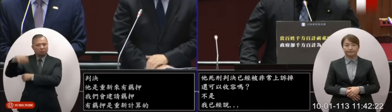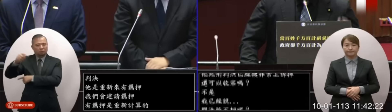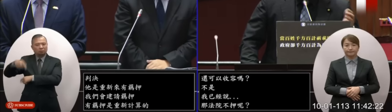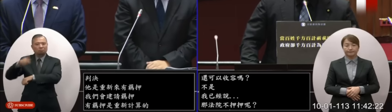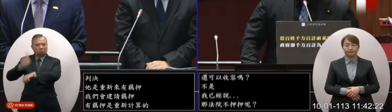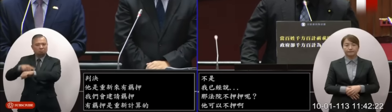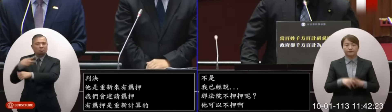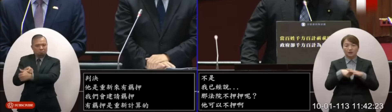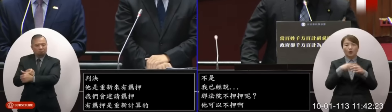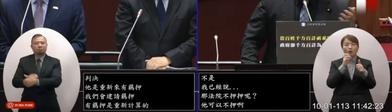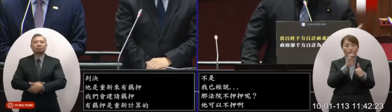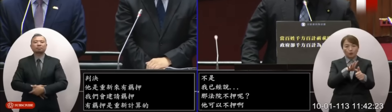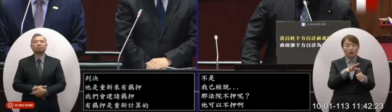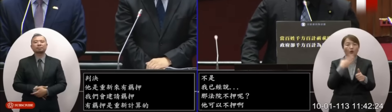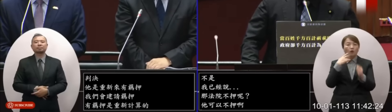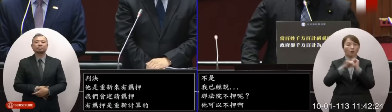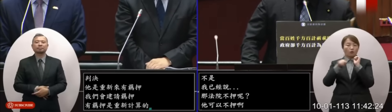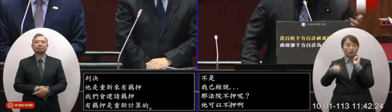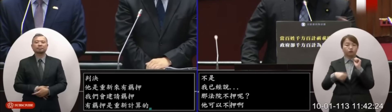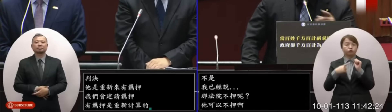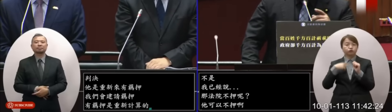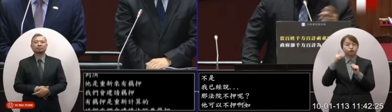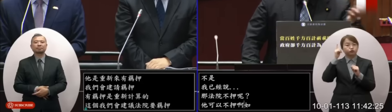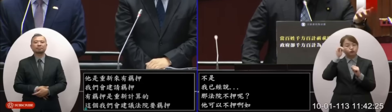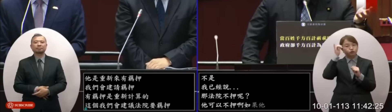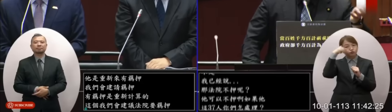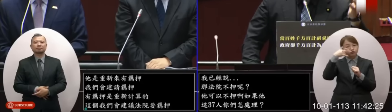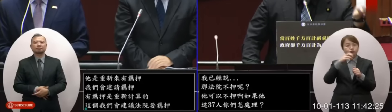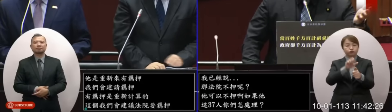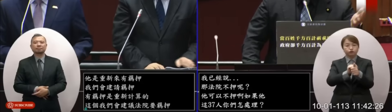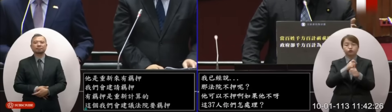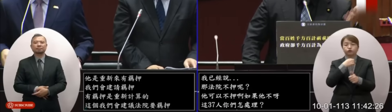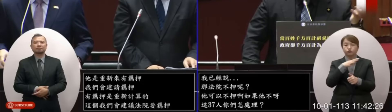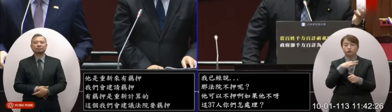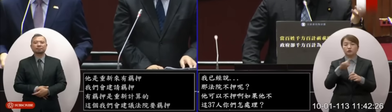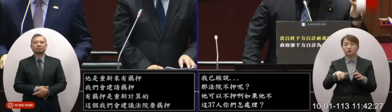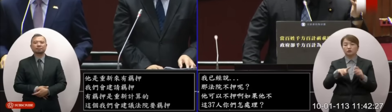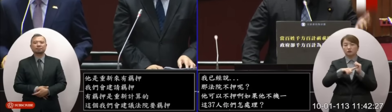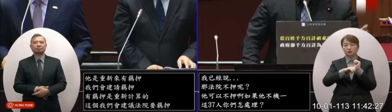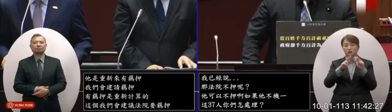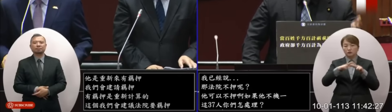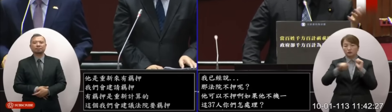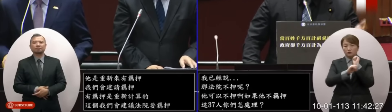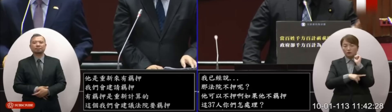你只能建議嘛 但是法院可以不押 那羈押的理由很簡單 依照刑事訴訟法 除了重罪之外